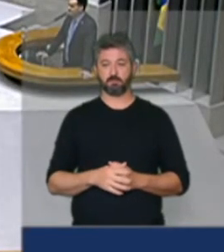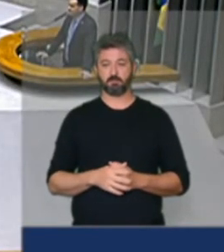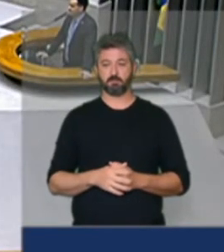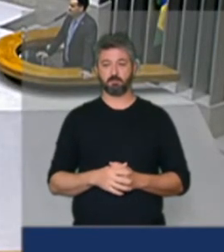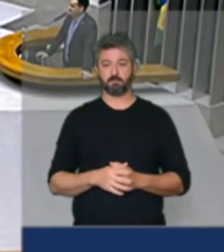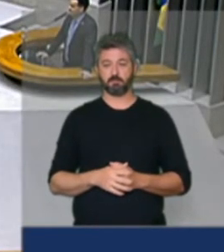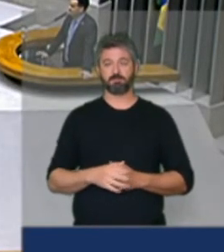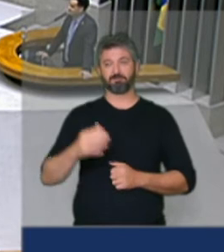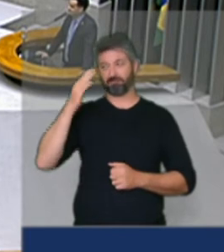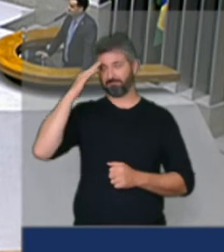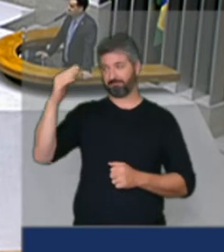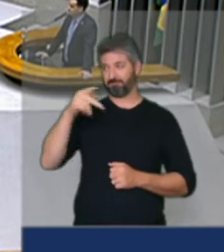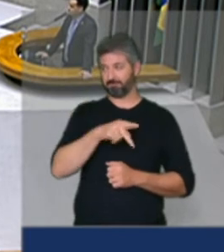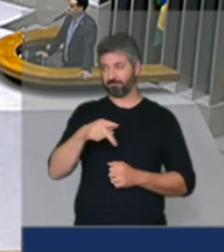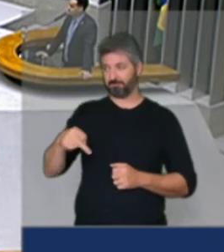PRESIDENTE, DEMAIS DEPUTADOS, POVO BRASILEIRO, NO ÚLTIMO